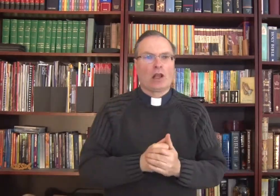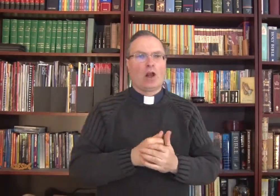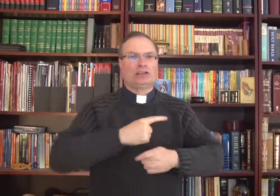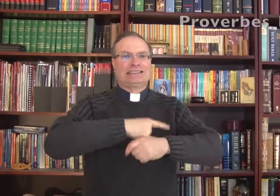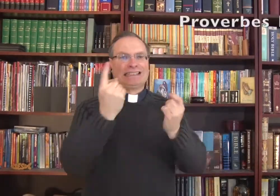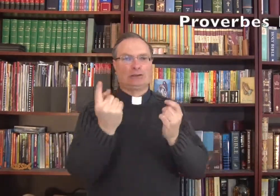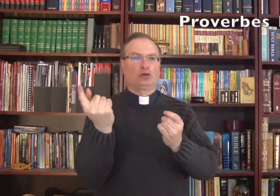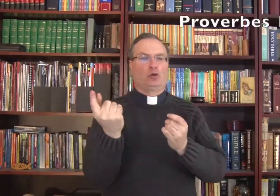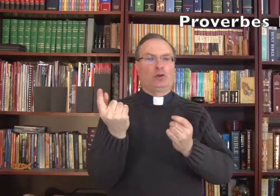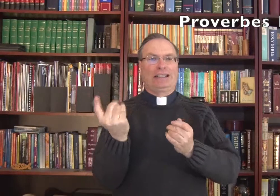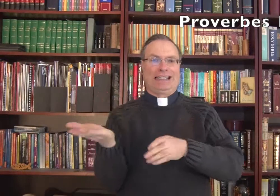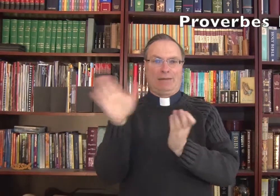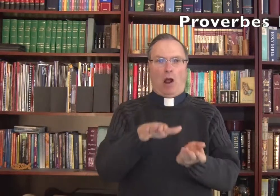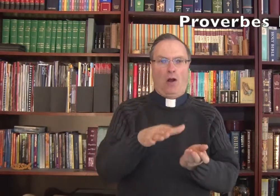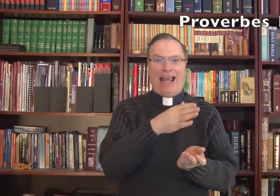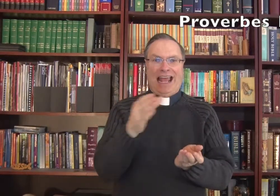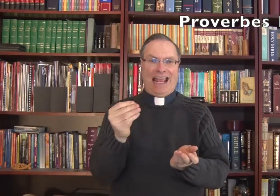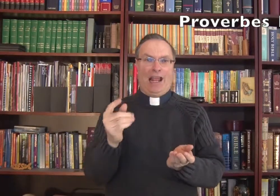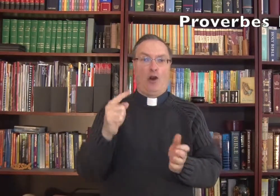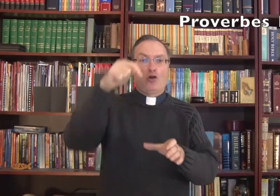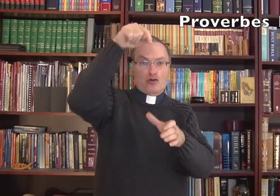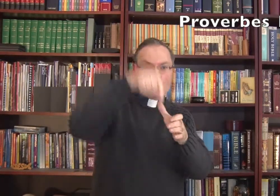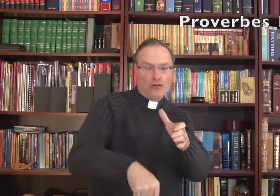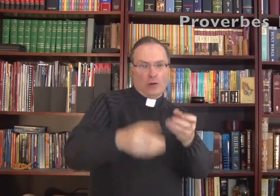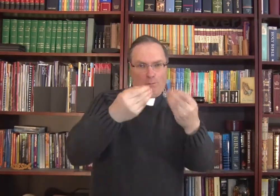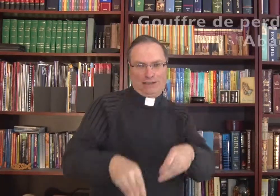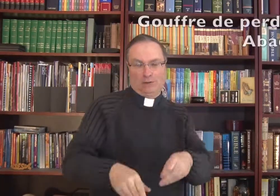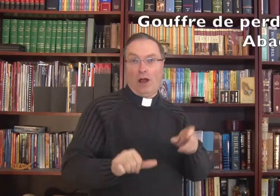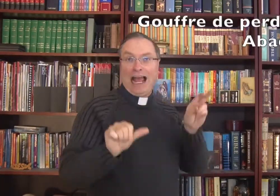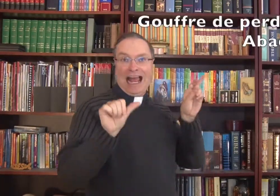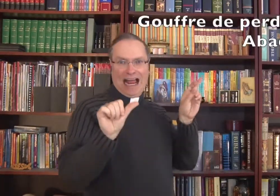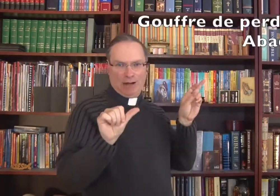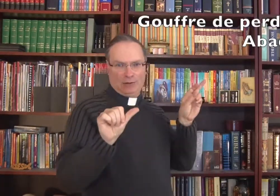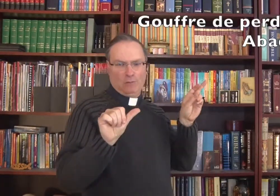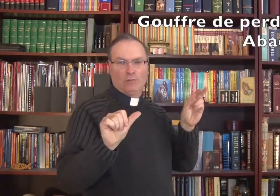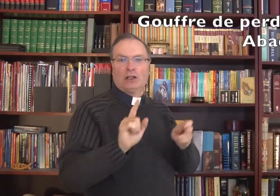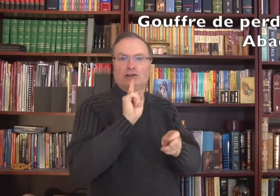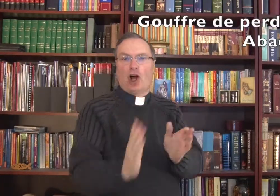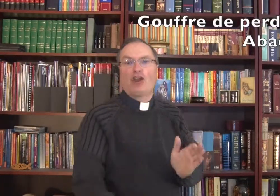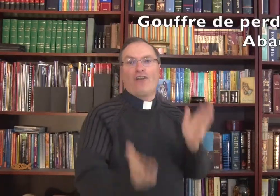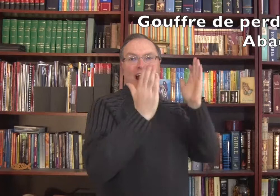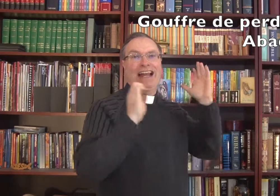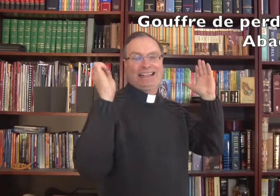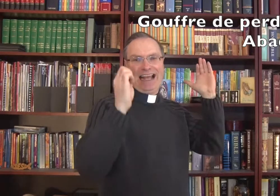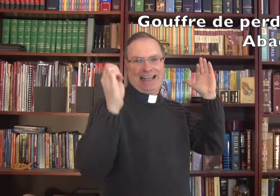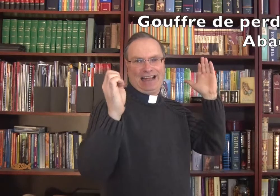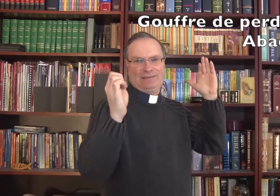«Le séjour des morts et le gouffre de perdition (Abbadon) sont devant l'Éternel.